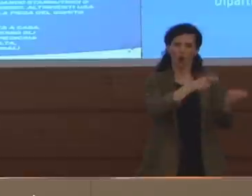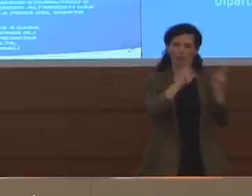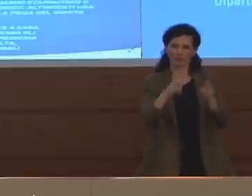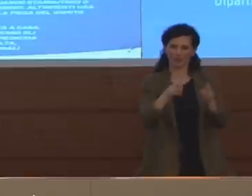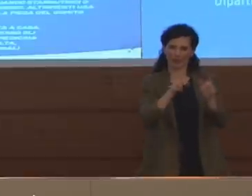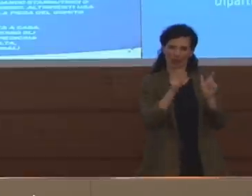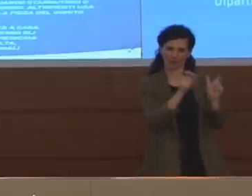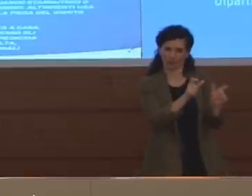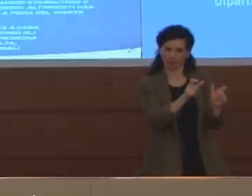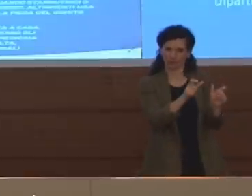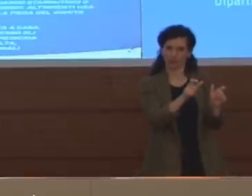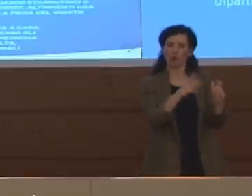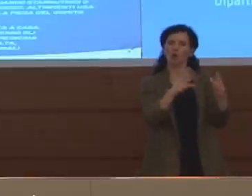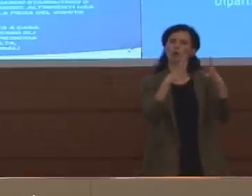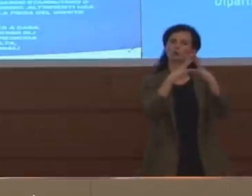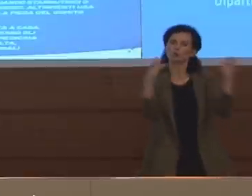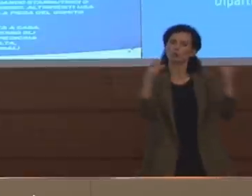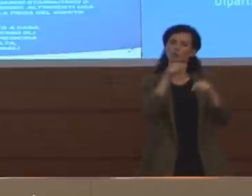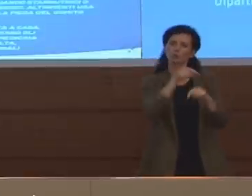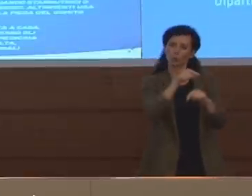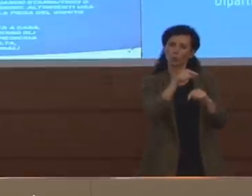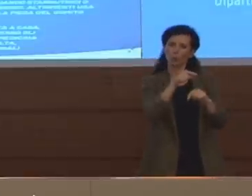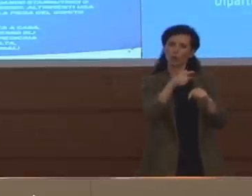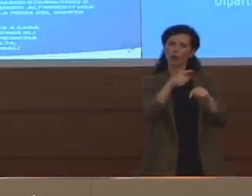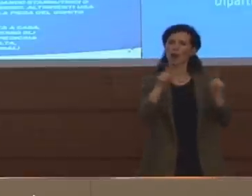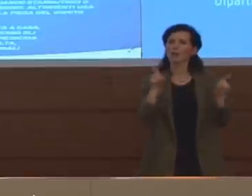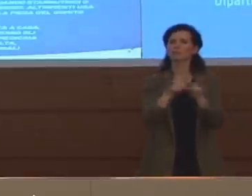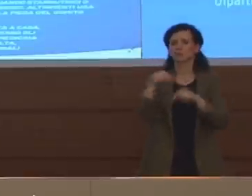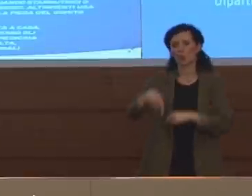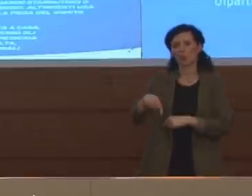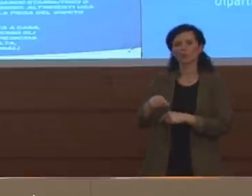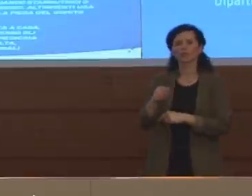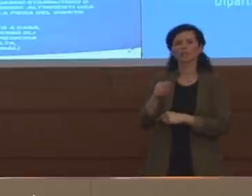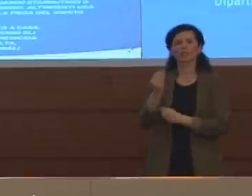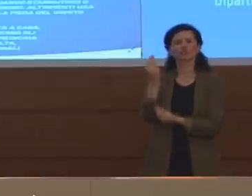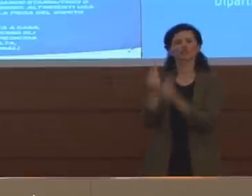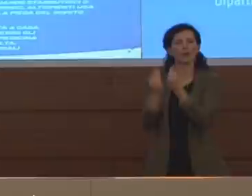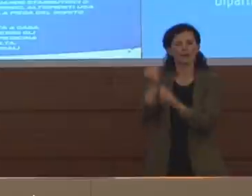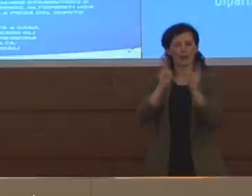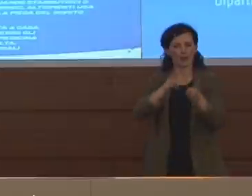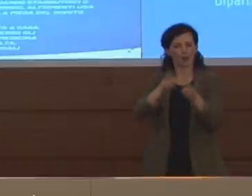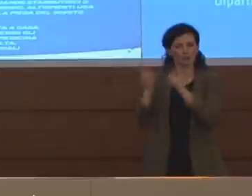satellite, un po' come accaduto qui per il Gemelli a Roma, credo che sia